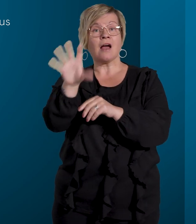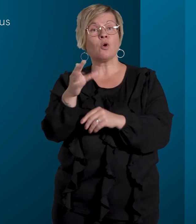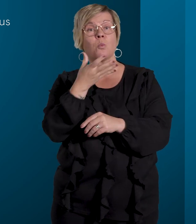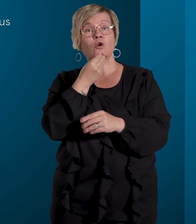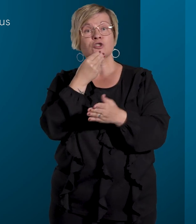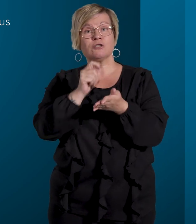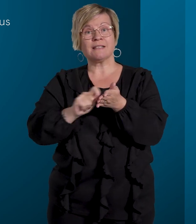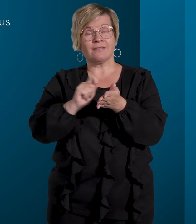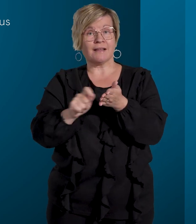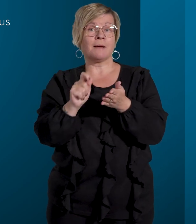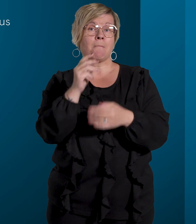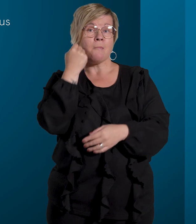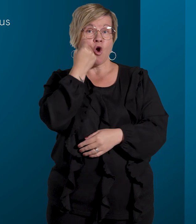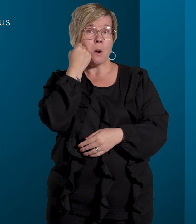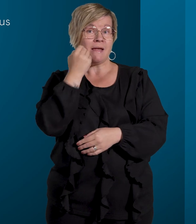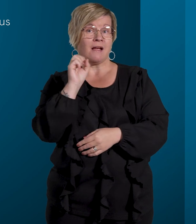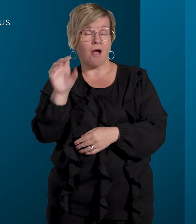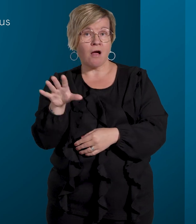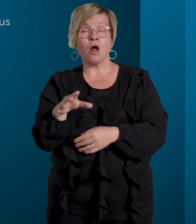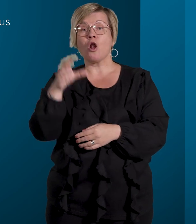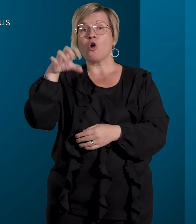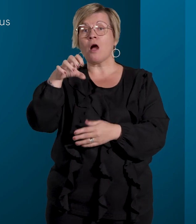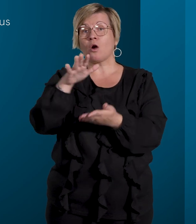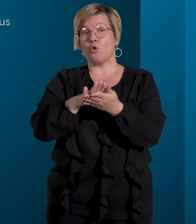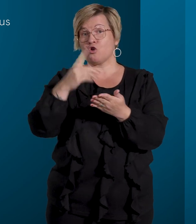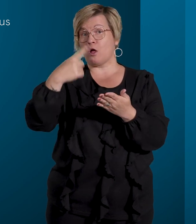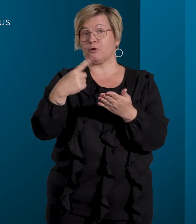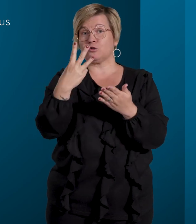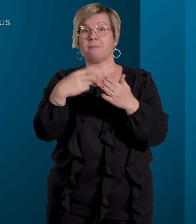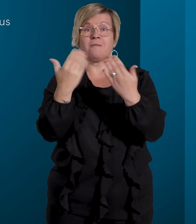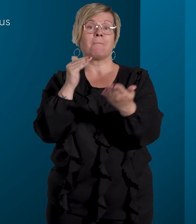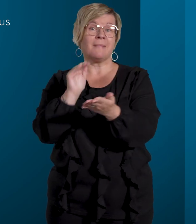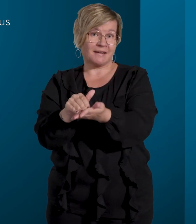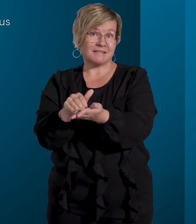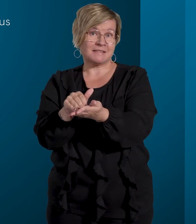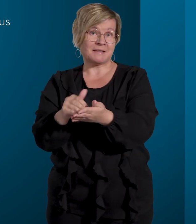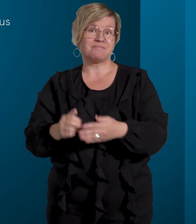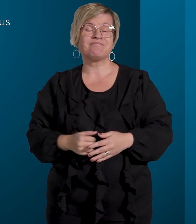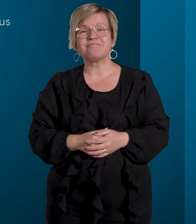nuorisosihteeri Monika Hämälälle 13.10. mennessä.